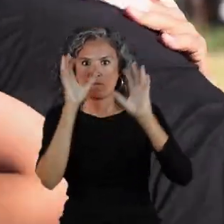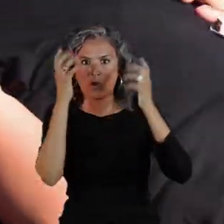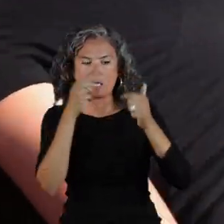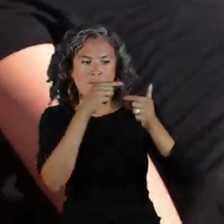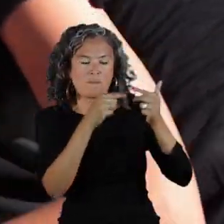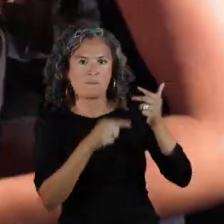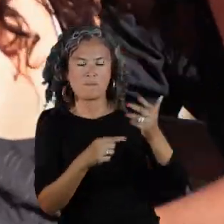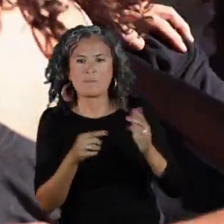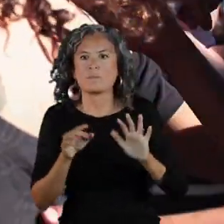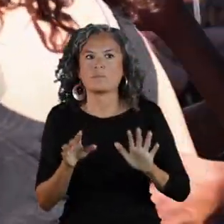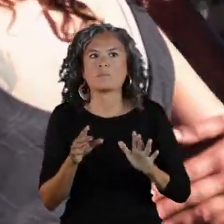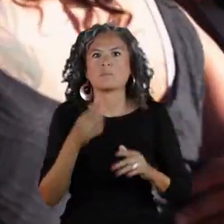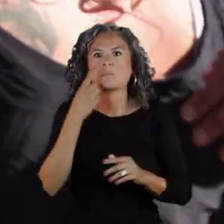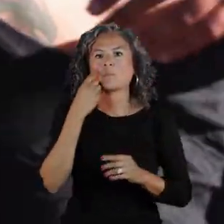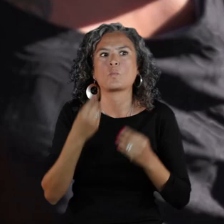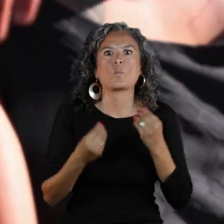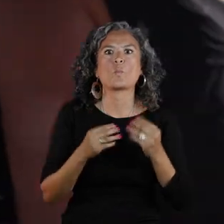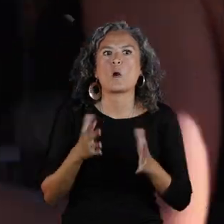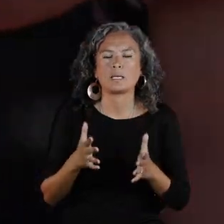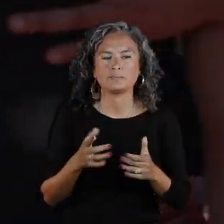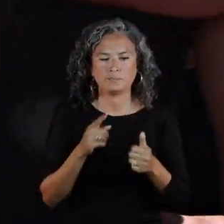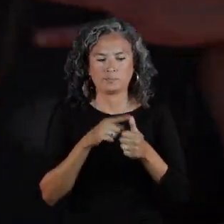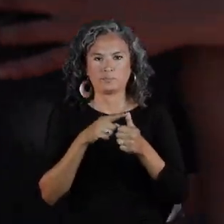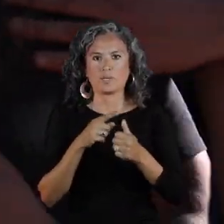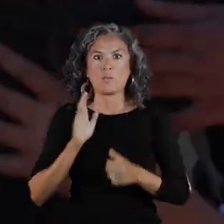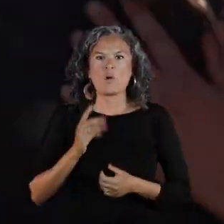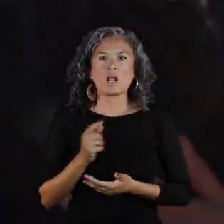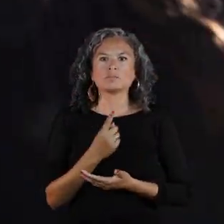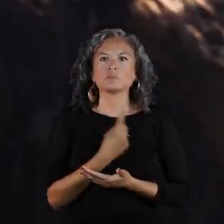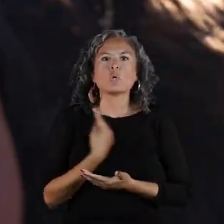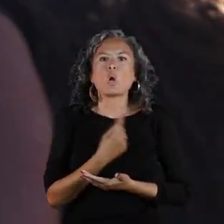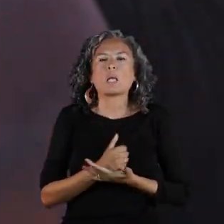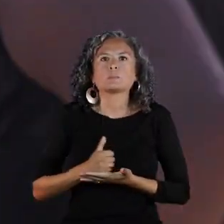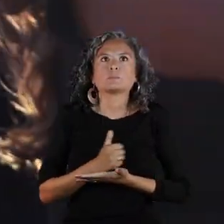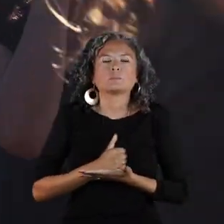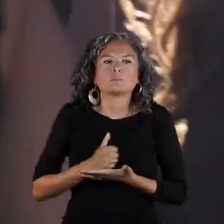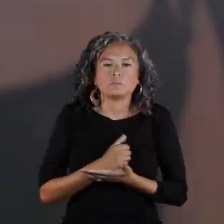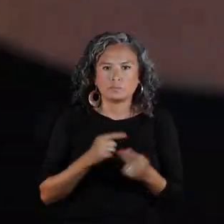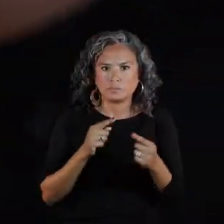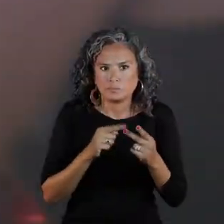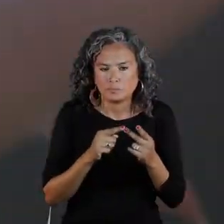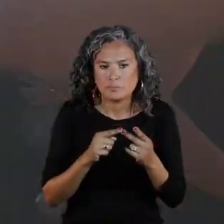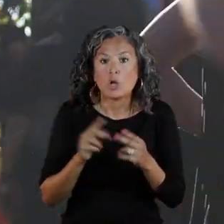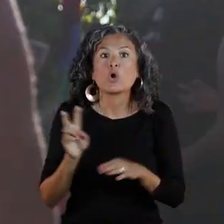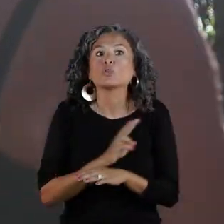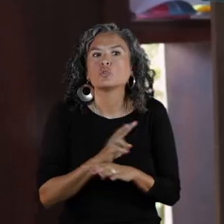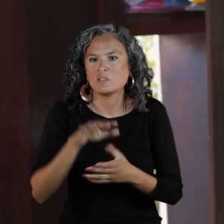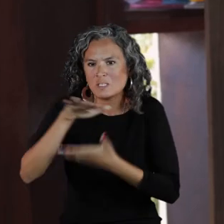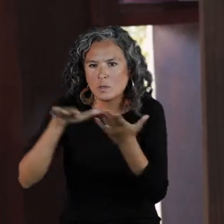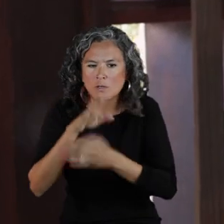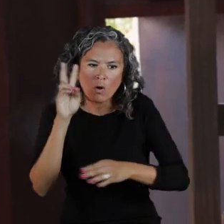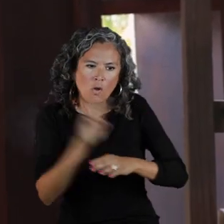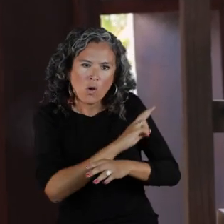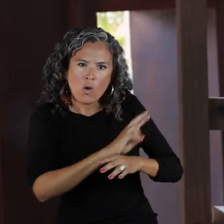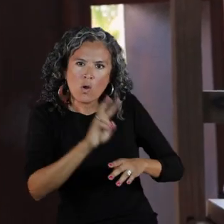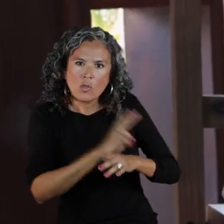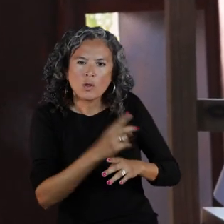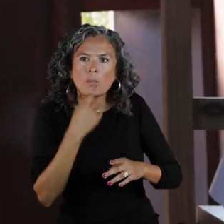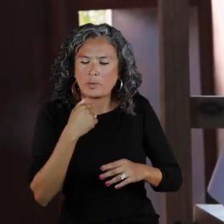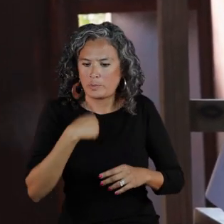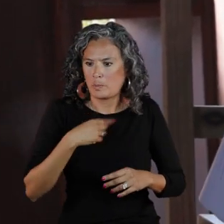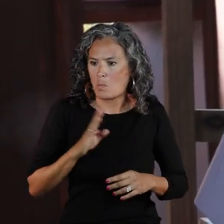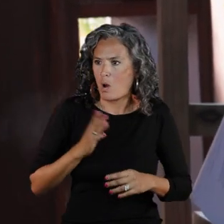de referentes son: el aislamiento, las situaciones de control, “no me deja ir la